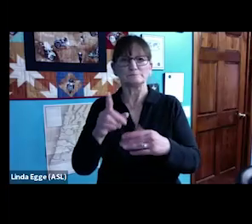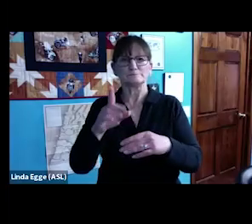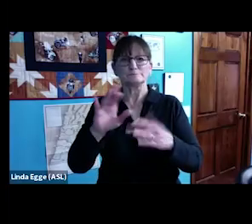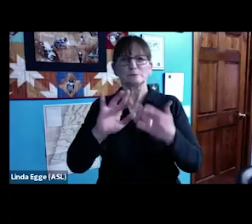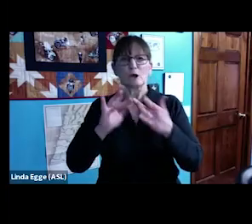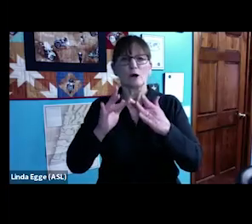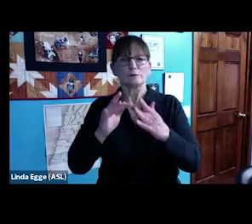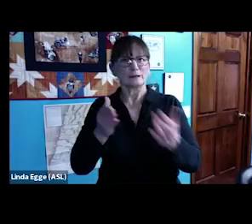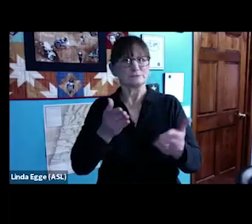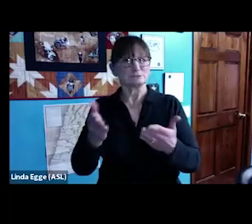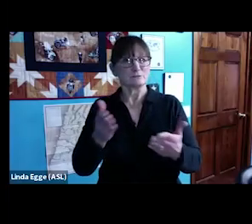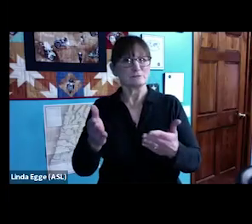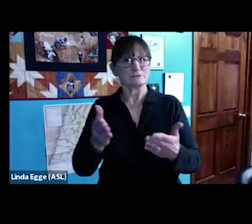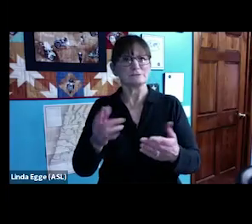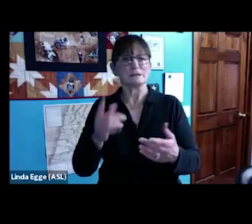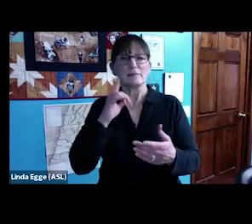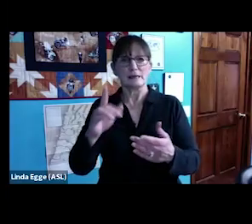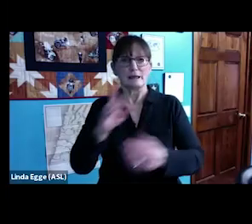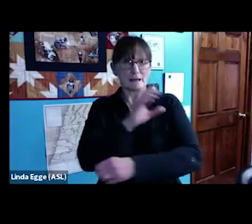si necesitan algo más de mi parte.